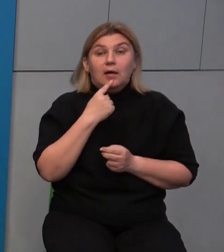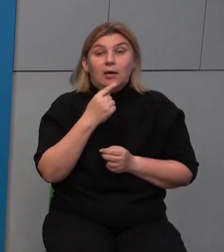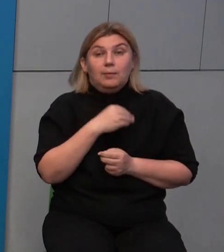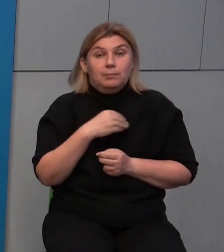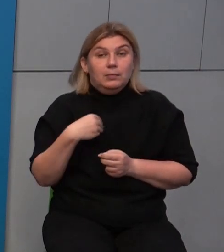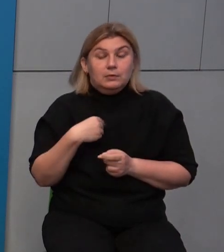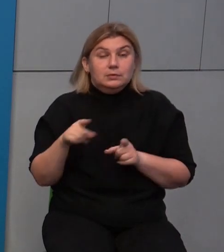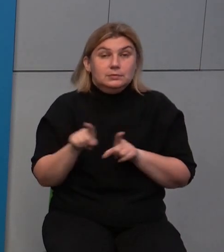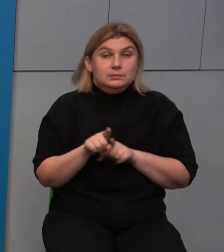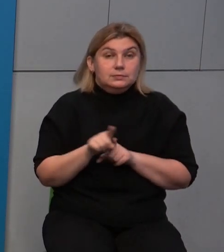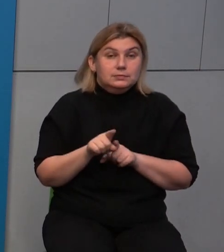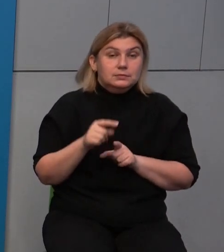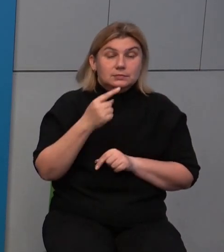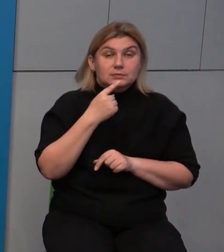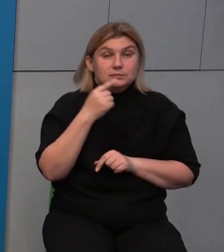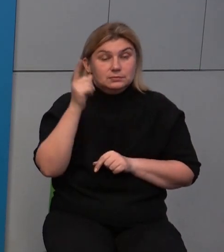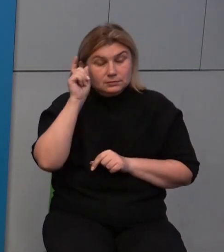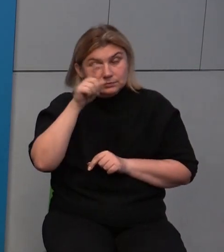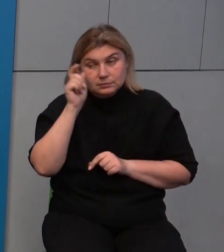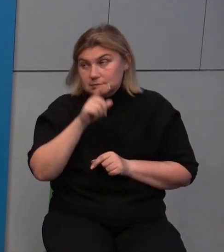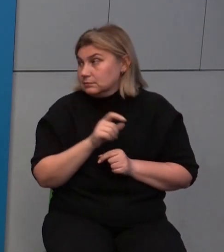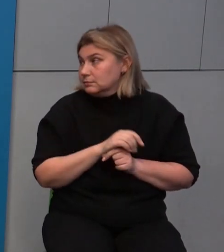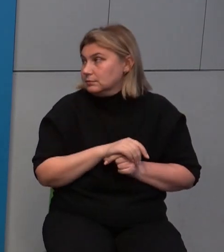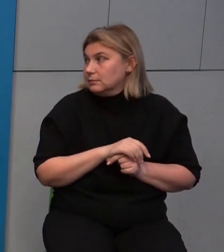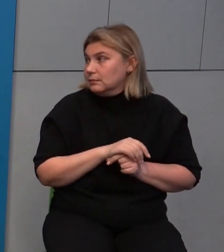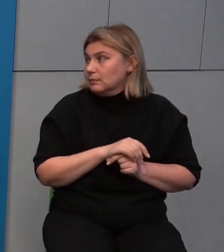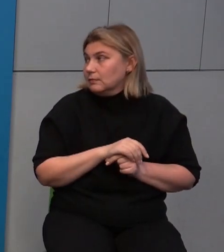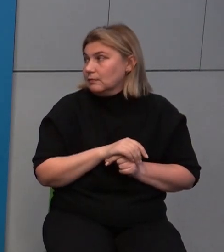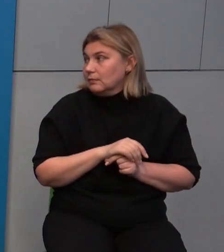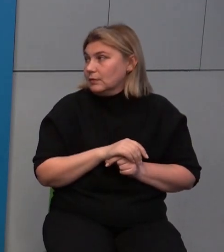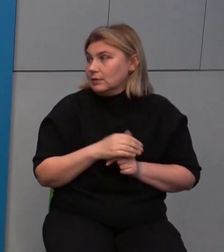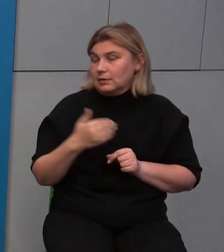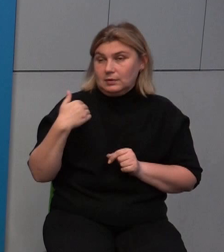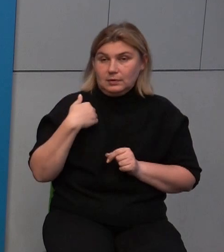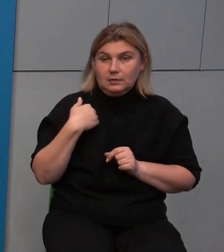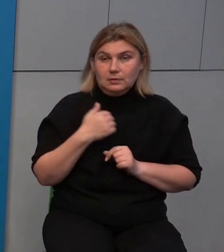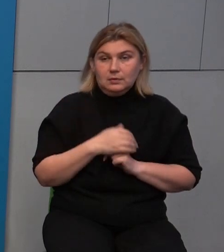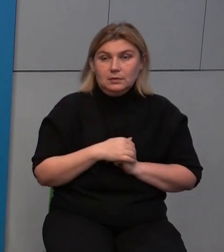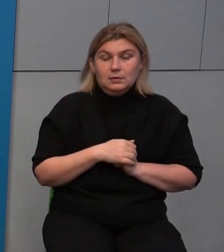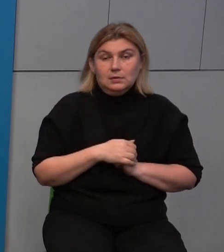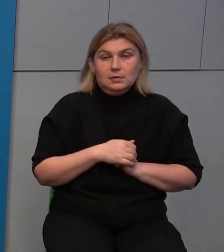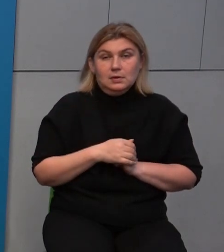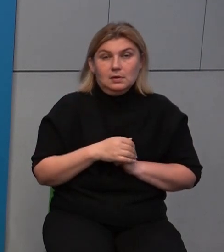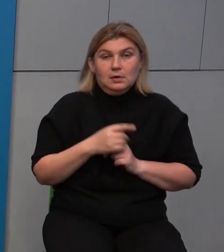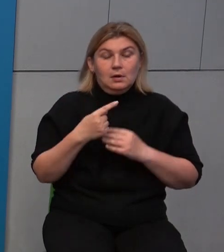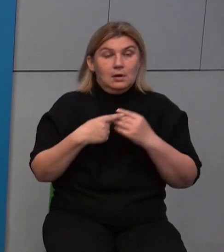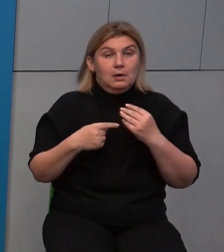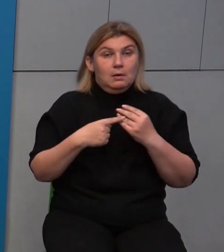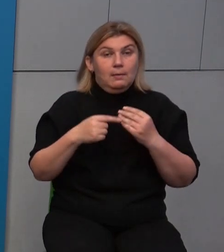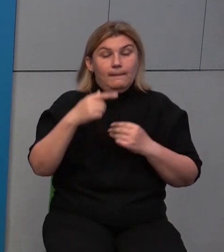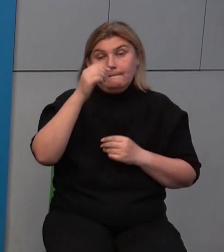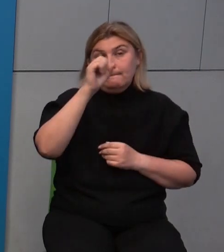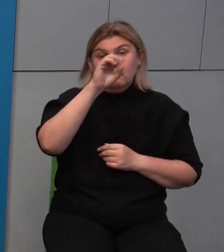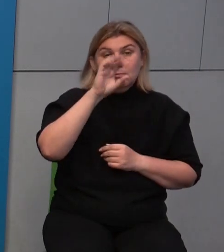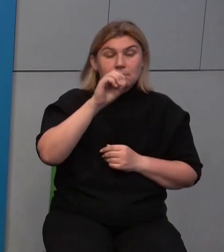ale też w języku niemieckim na przykład czy angielskim. I liczba przypisów, jaką dostajemy też, jako czytelnicy przecież,